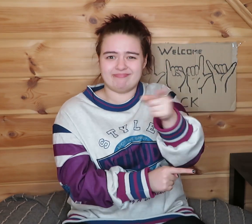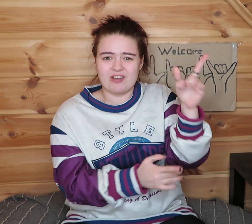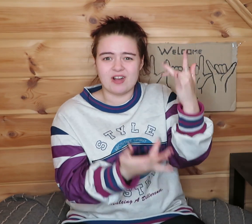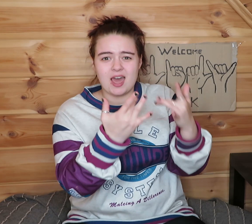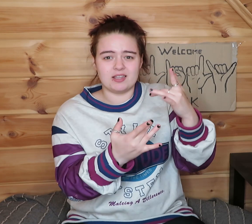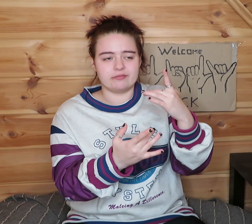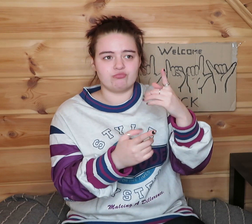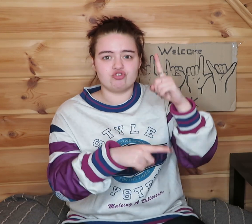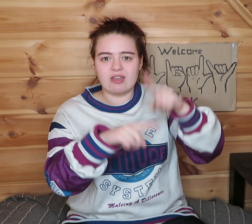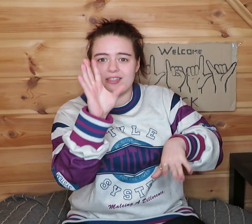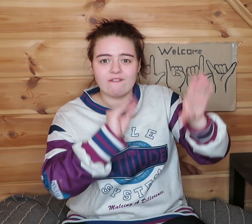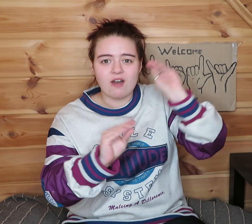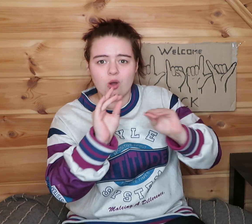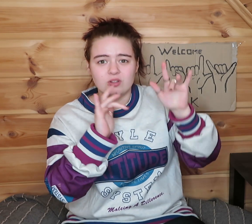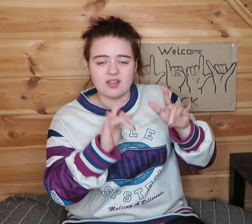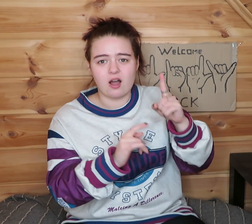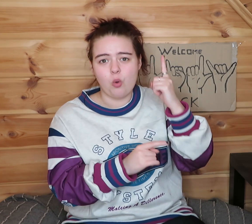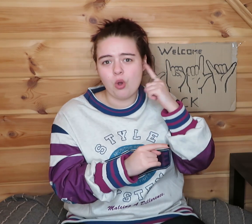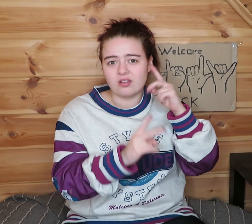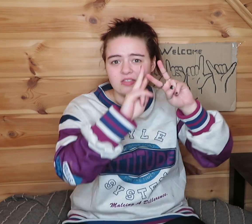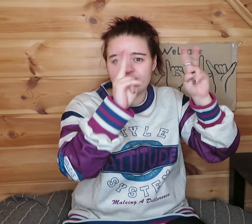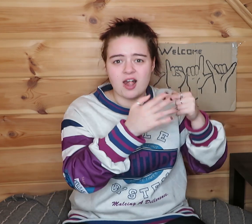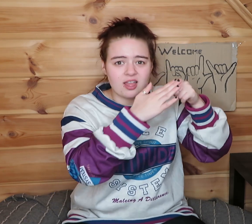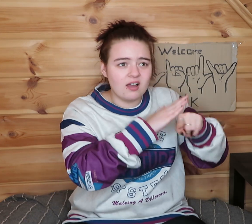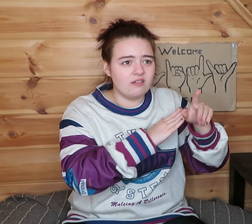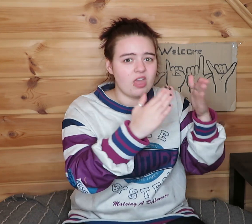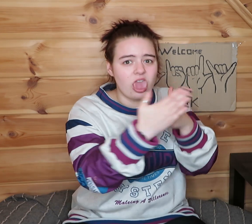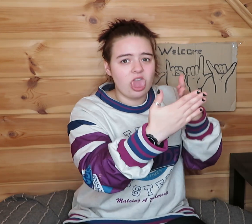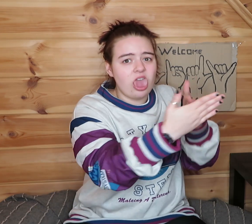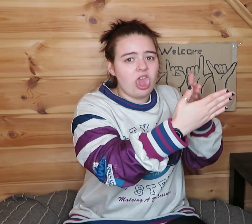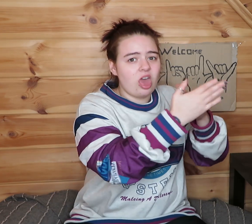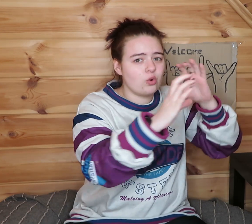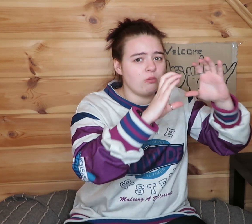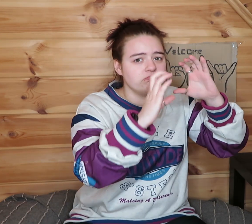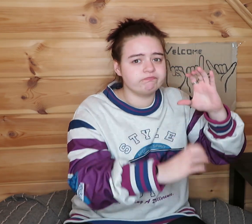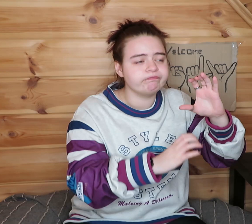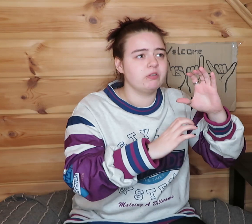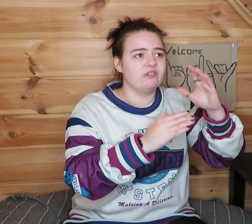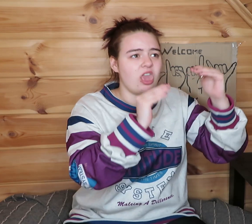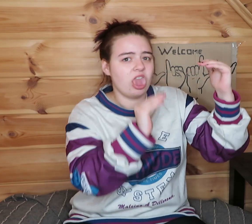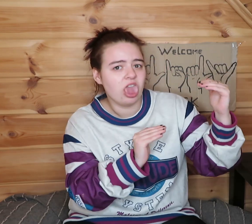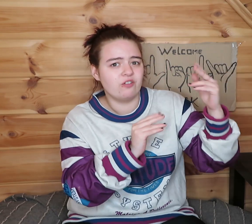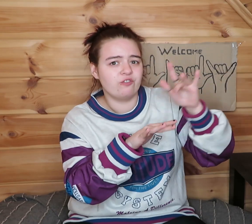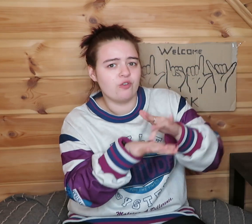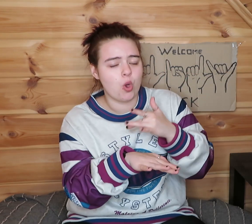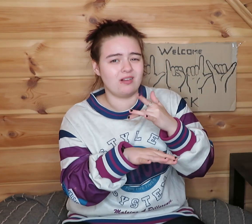weil sie vielleicht schlechte Erfahrungen in der hörenden Welt gemacht haben. Wo sie auf Barrieren treffen, Kommunikations behindert werden oder sich weniger Wert fühlen.